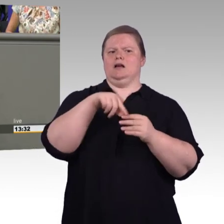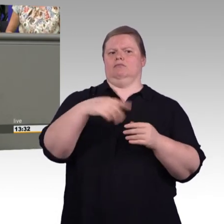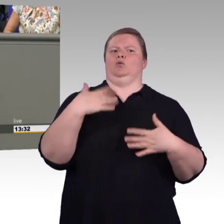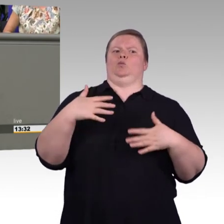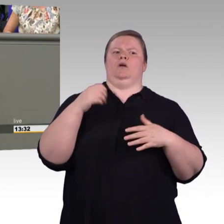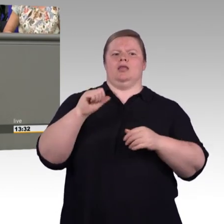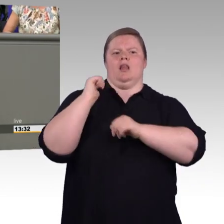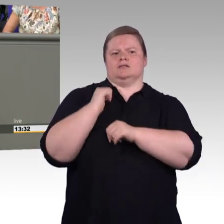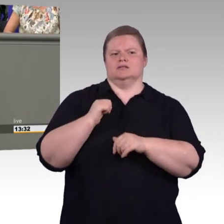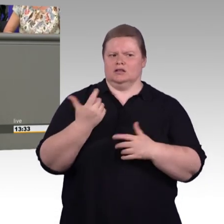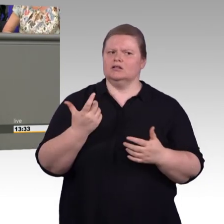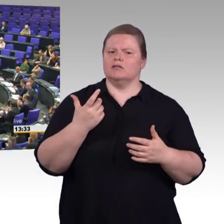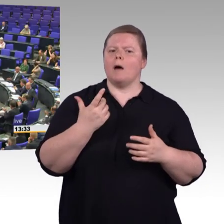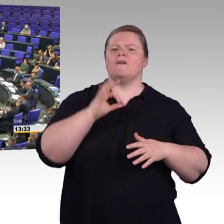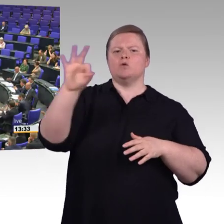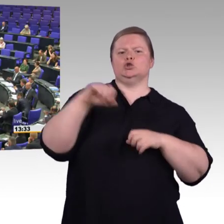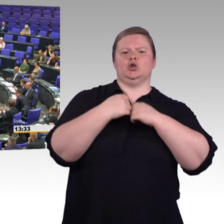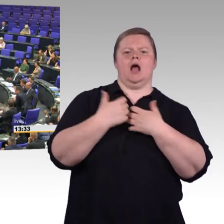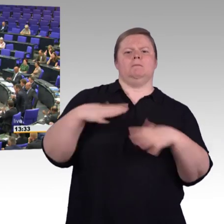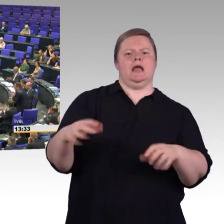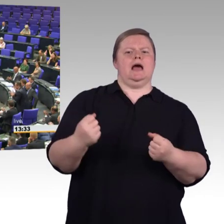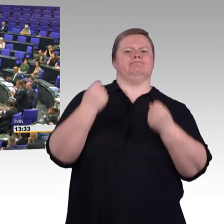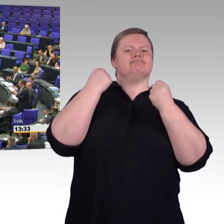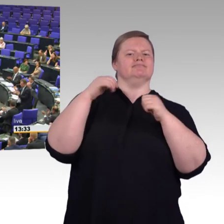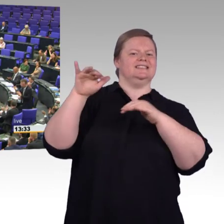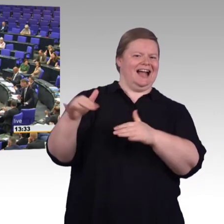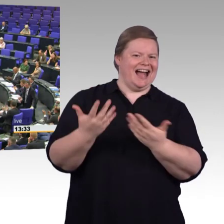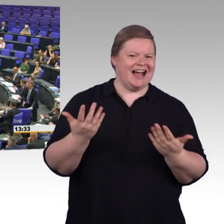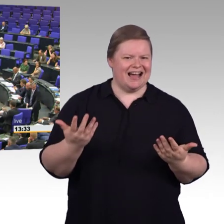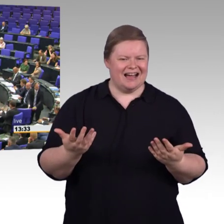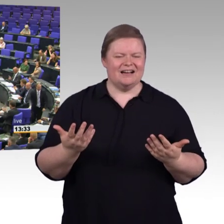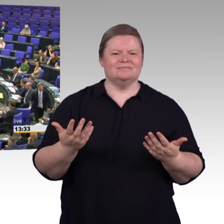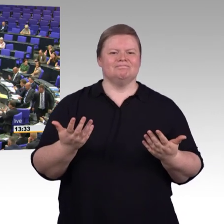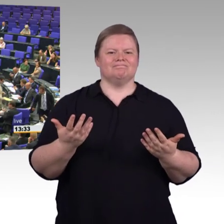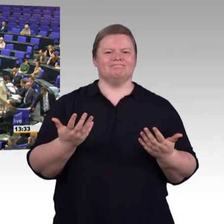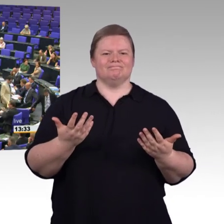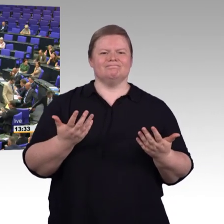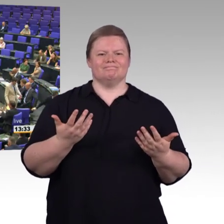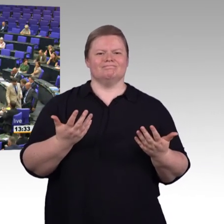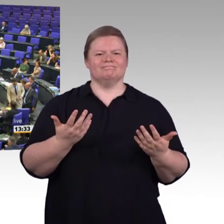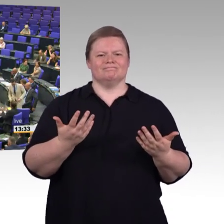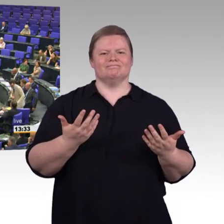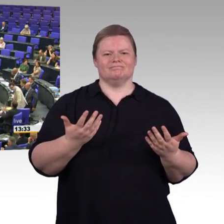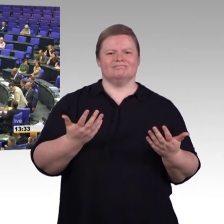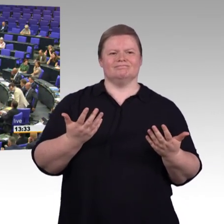Herzlichen Dank. (Beifall)